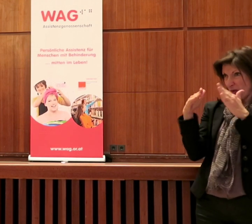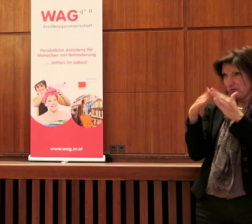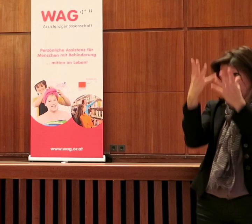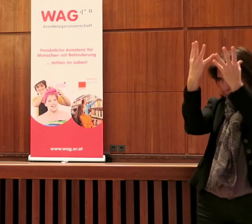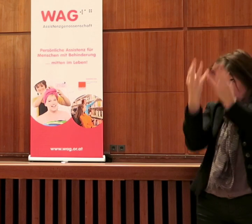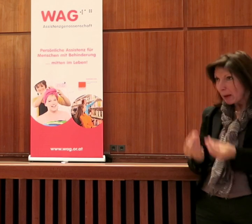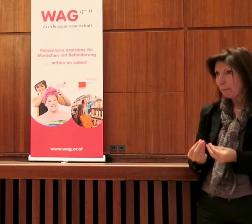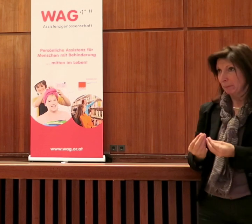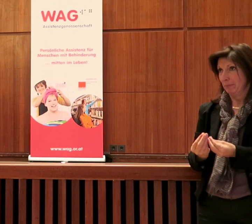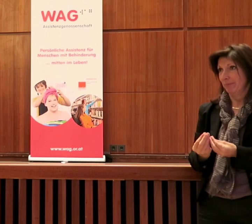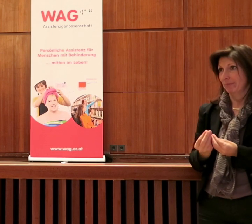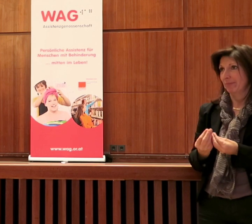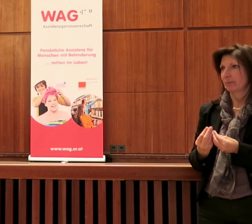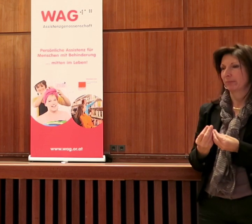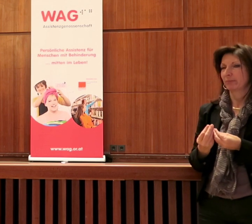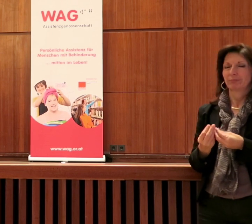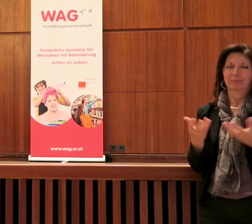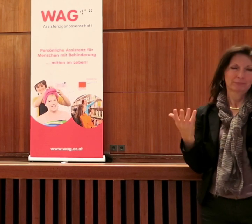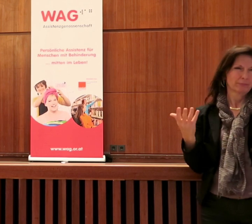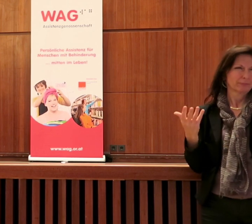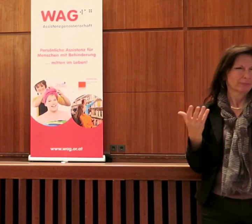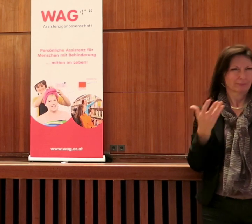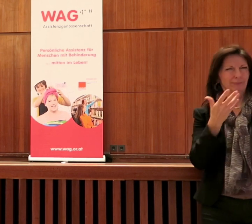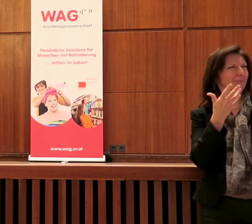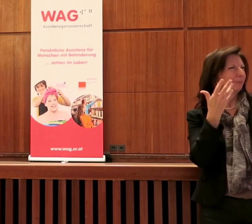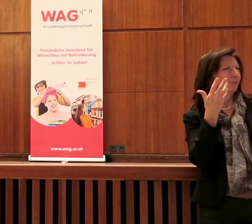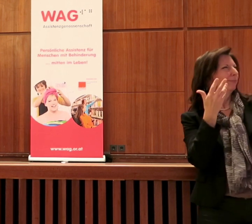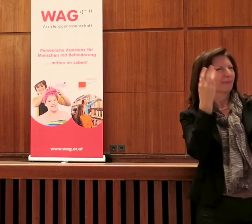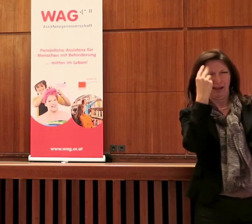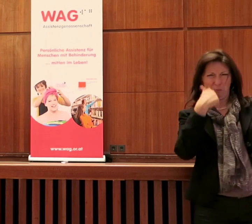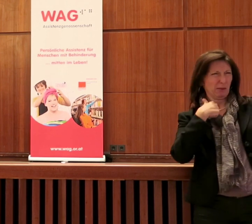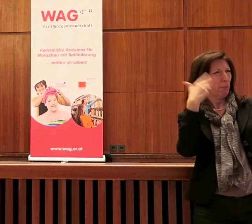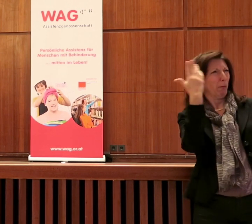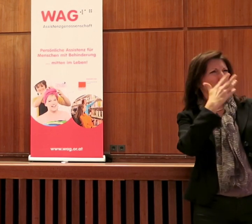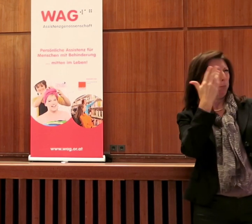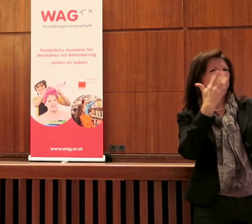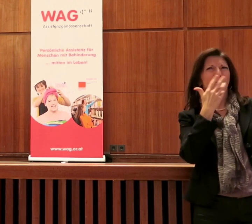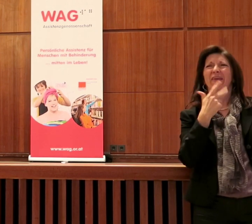Na, für wie deppert hält mich der? Wer holt sich freiwillig RTL nach hause?Ja?